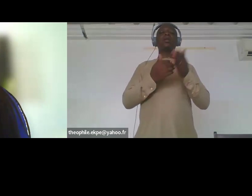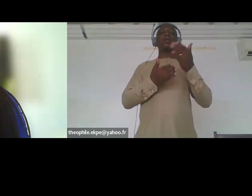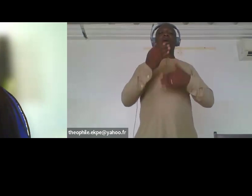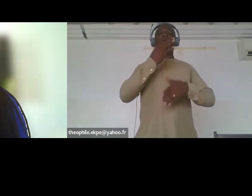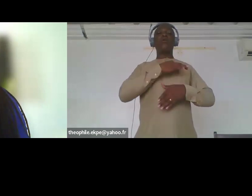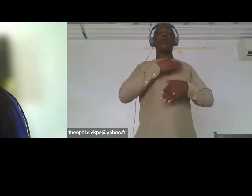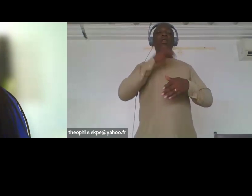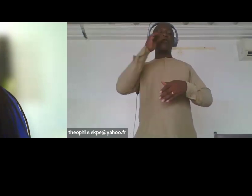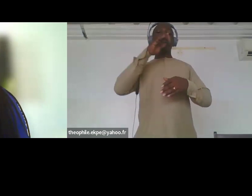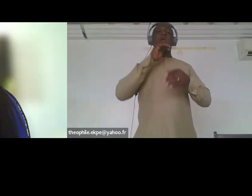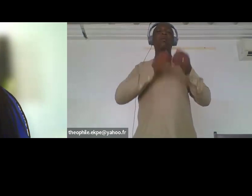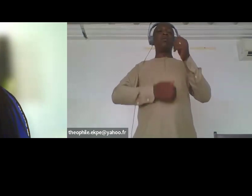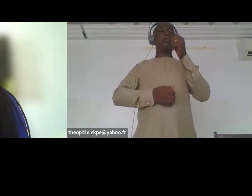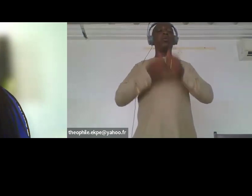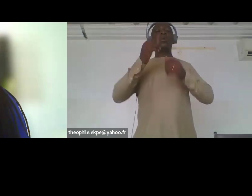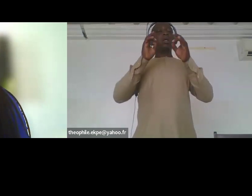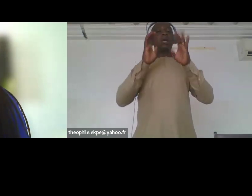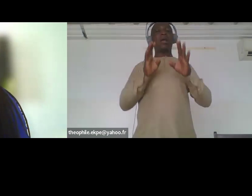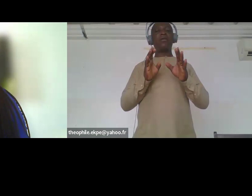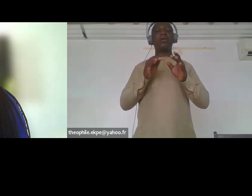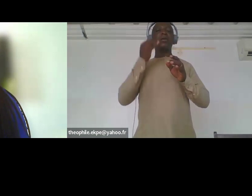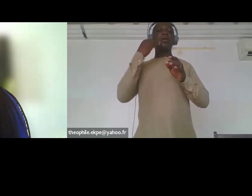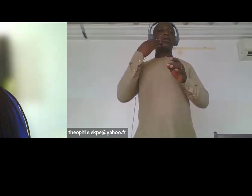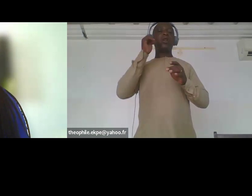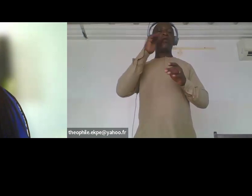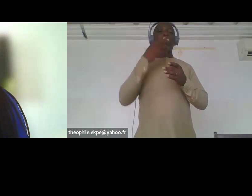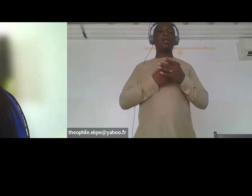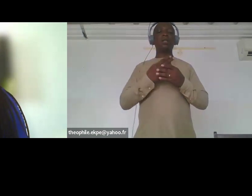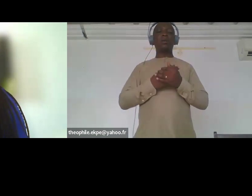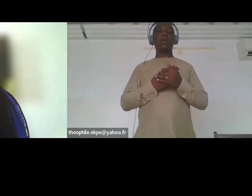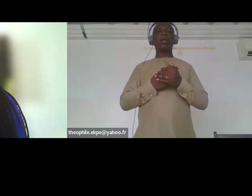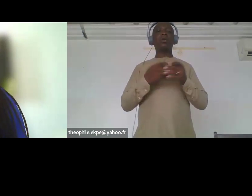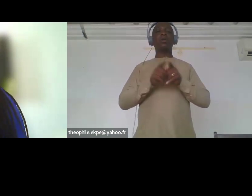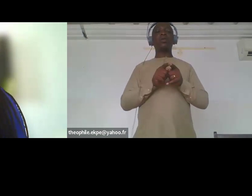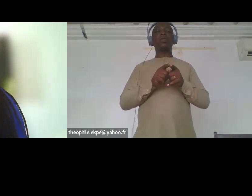accentuée chez les femmes handicapées et notamment l'accès aux emplois et aux